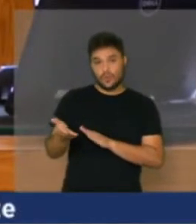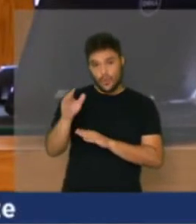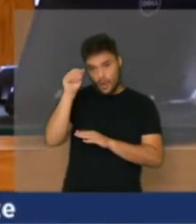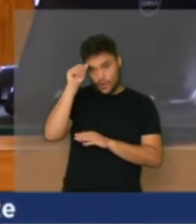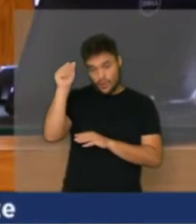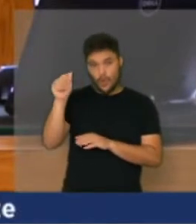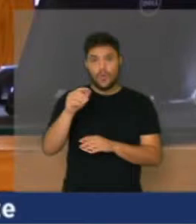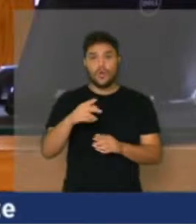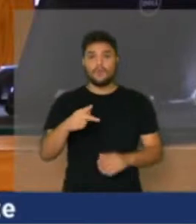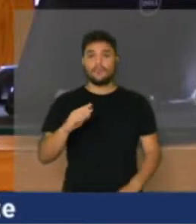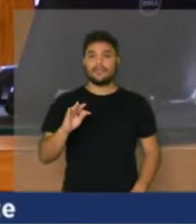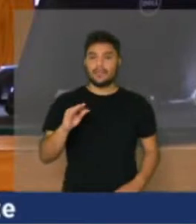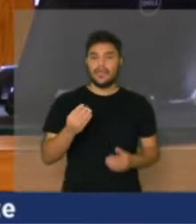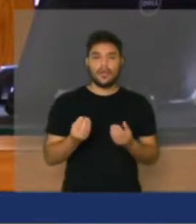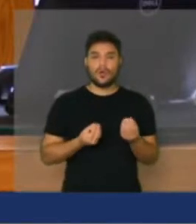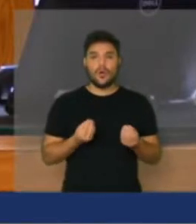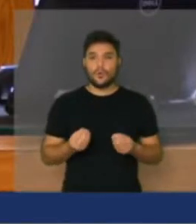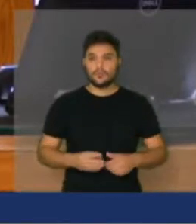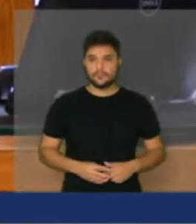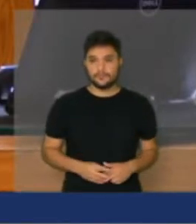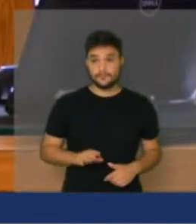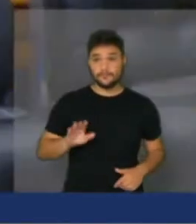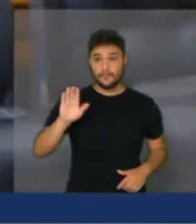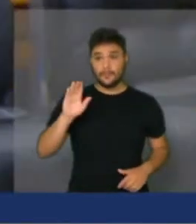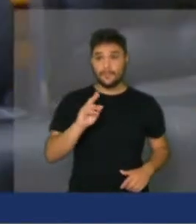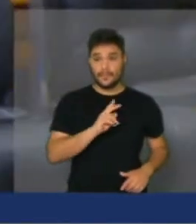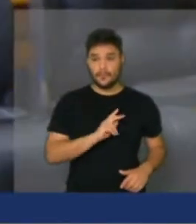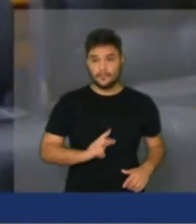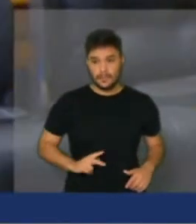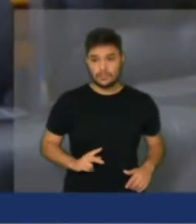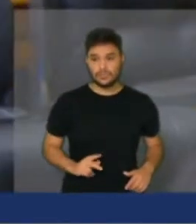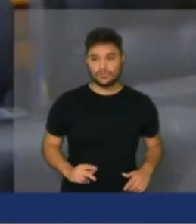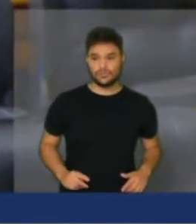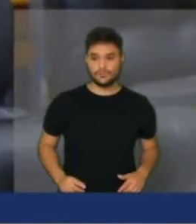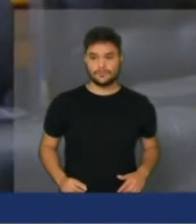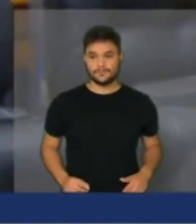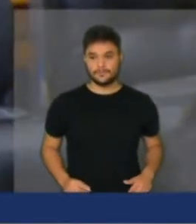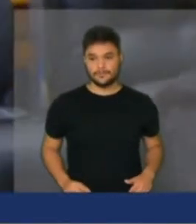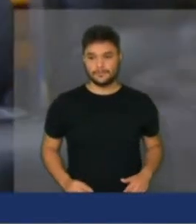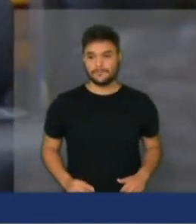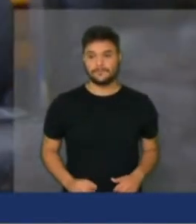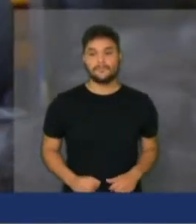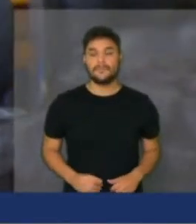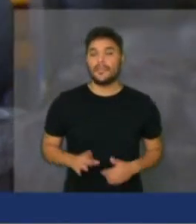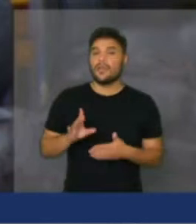COMO ORIENTA O PT? -- [DEPUTADO]: SENHOR PRESIDENTE, EU ACHO QUE O LÍDER DE GOVERNO FEZ AQUI UMA PROPOSTA, EVIDENTEMENTE QUE É